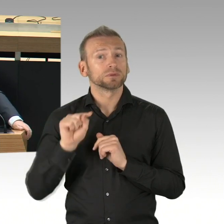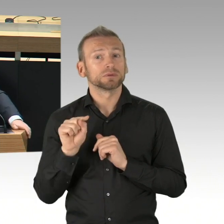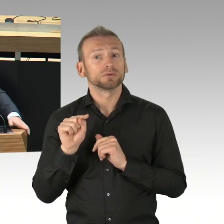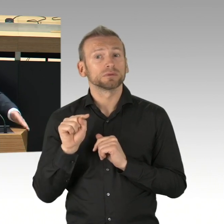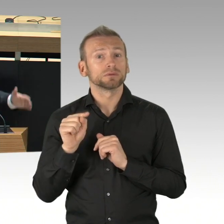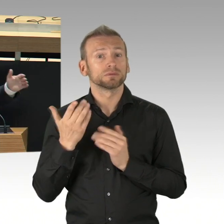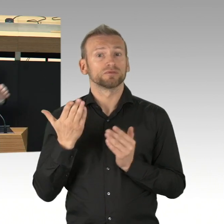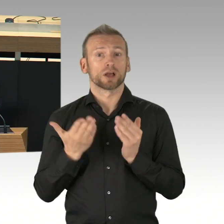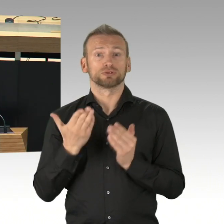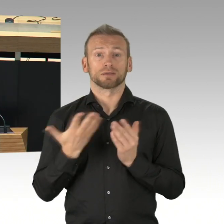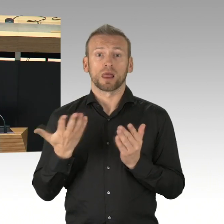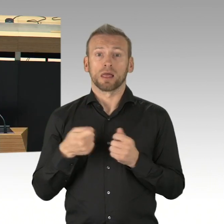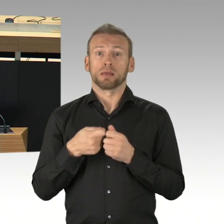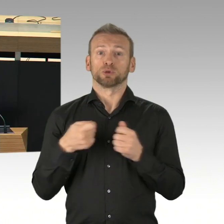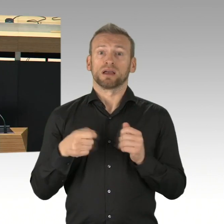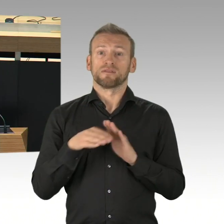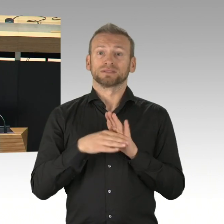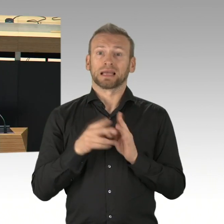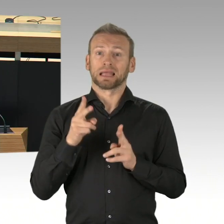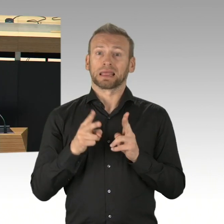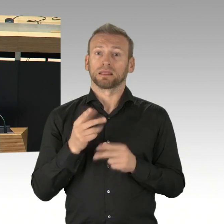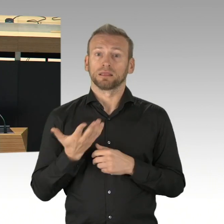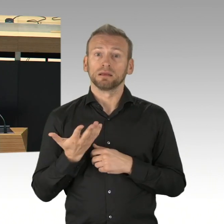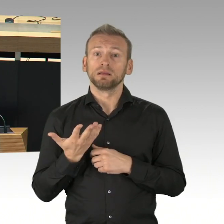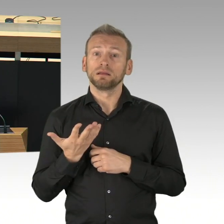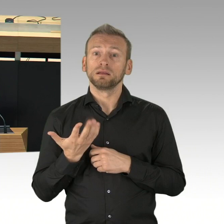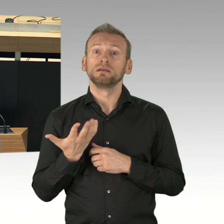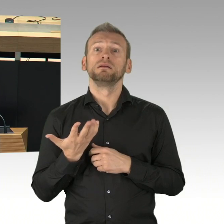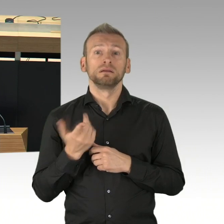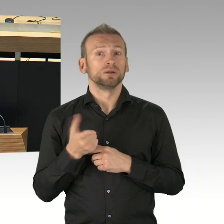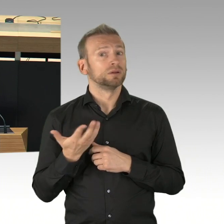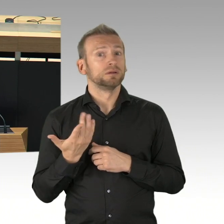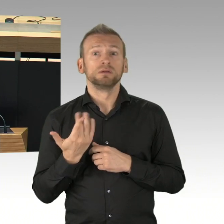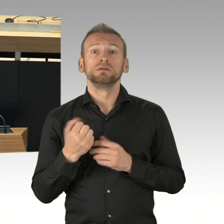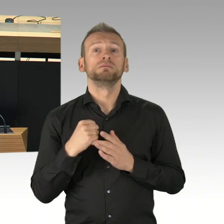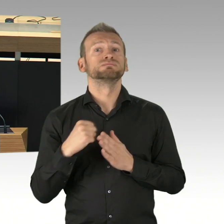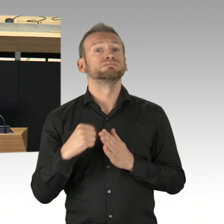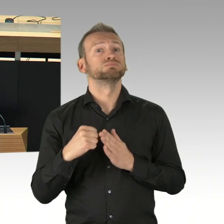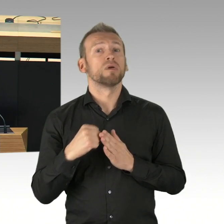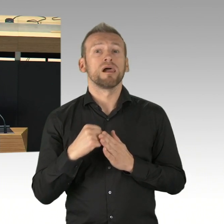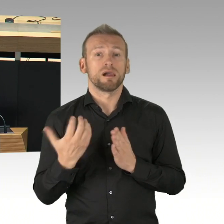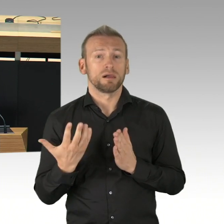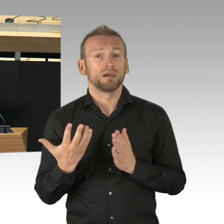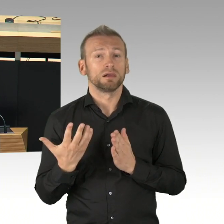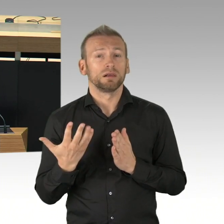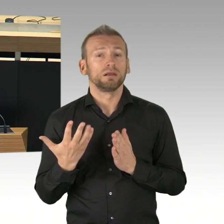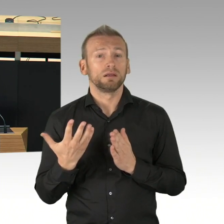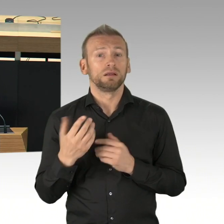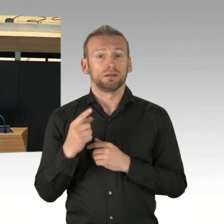Welches Ergebnis kann man da erwarten? Das muss man auch mal den Menschen klarmachen, wie kommen die Richter da überhaupt hin. Das wissen auch die meisten nicht.